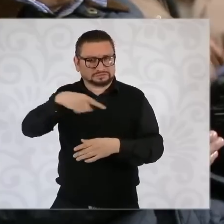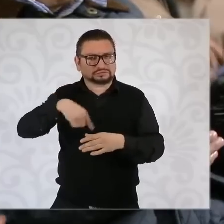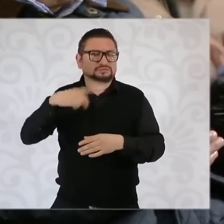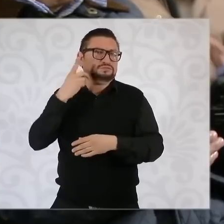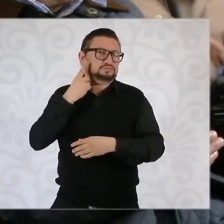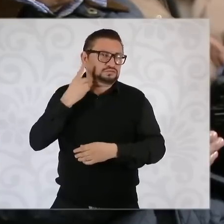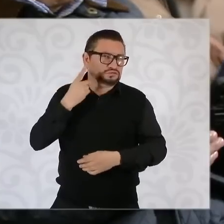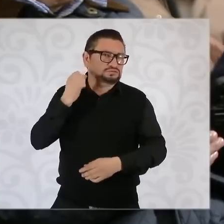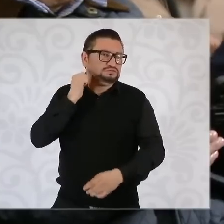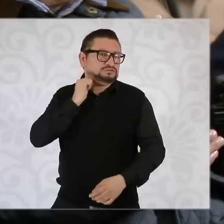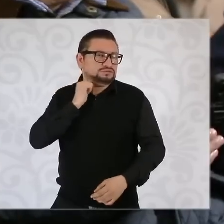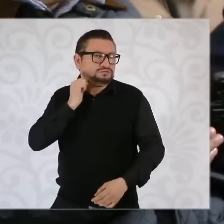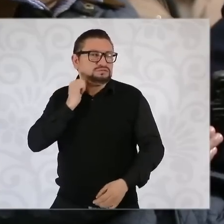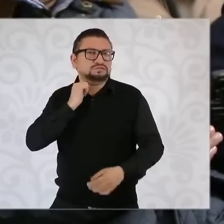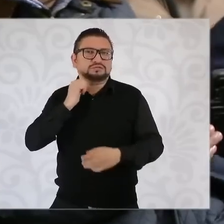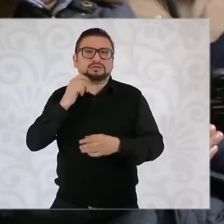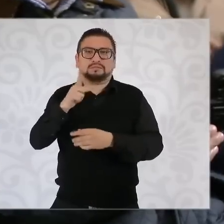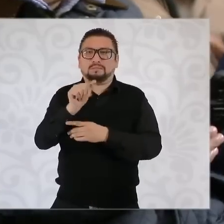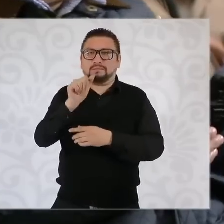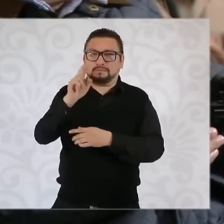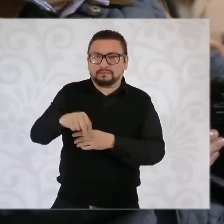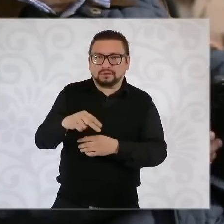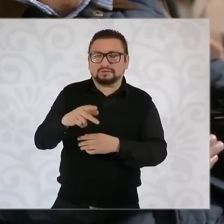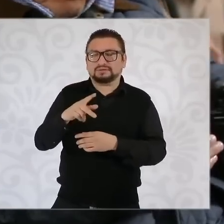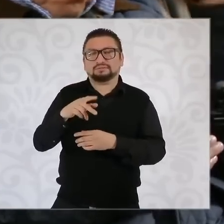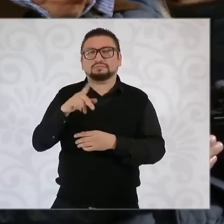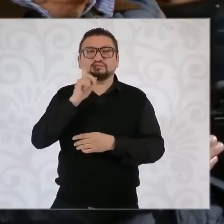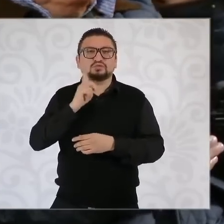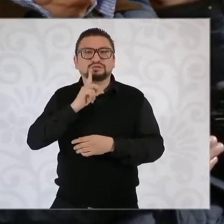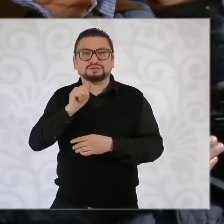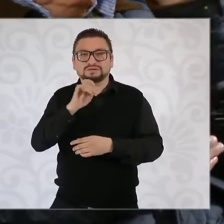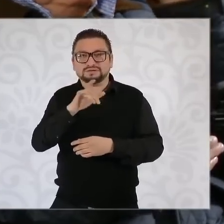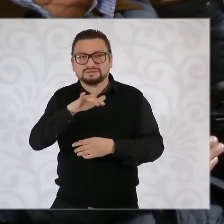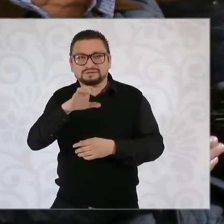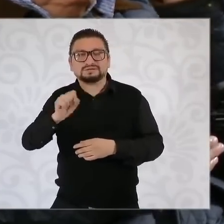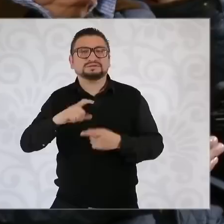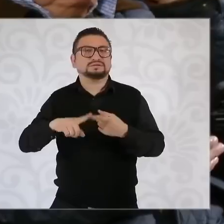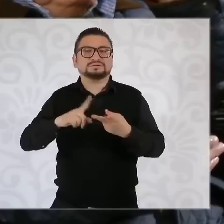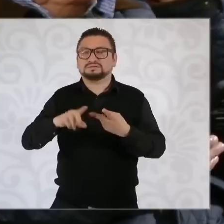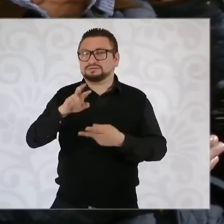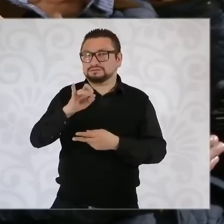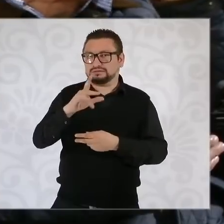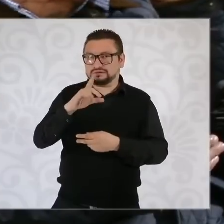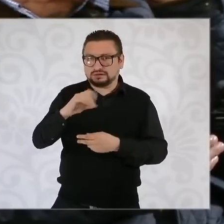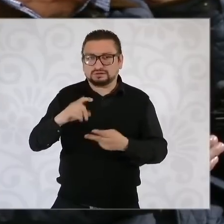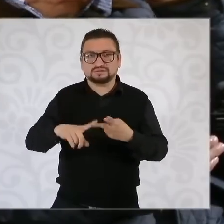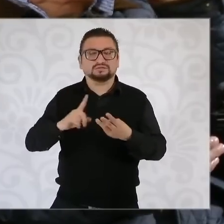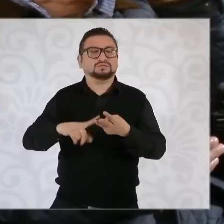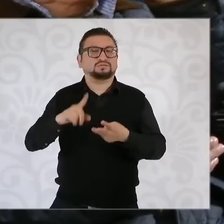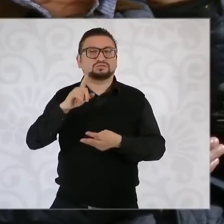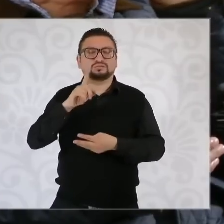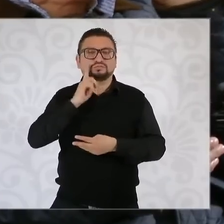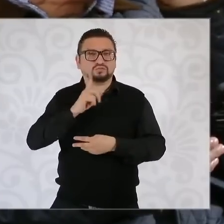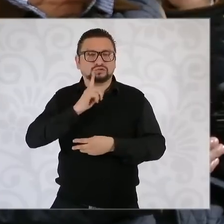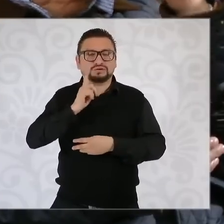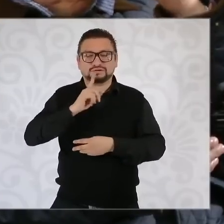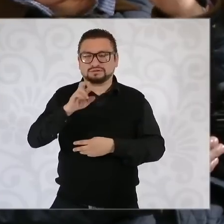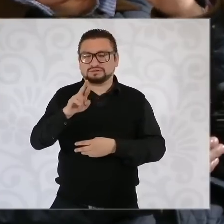y senadores del pan la señora tellez el señor Ricardo la señora rabadán y por supuesto ahí